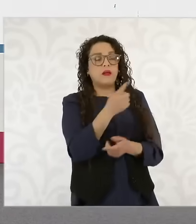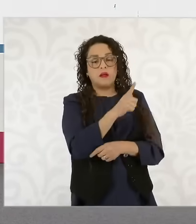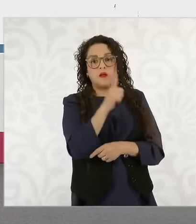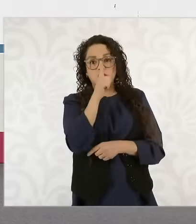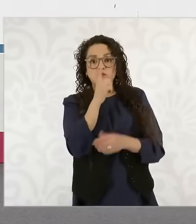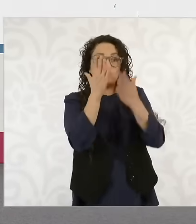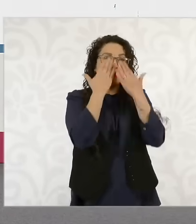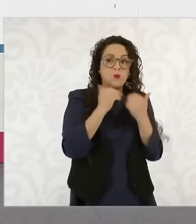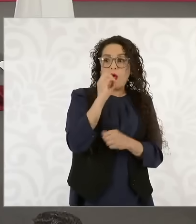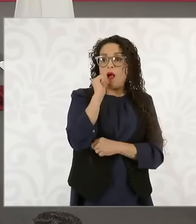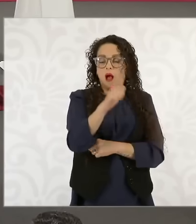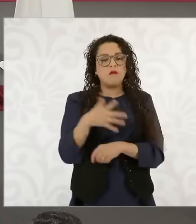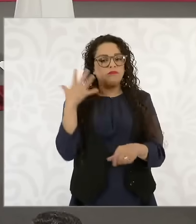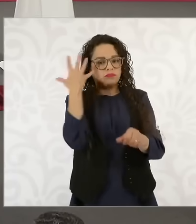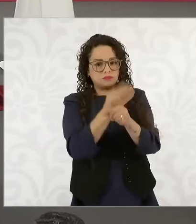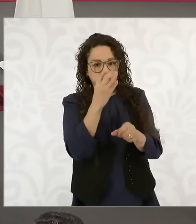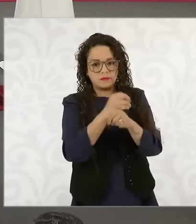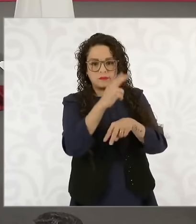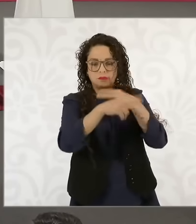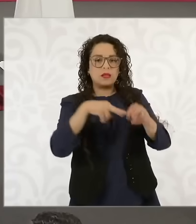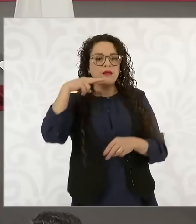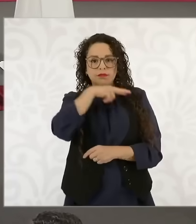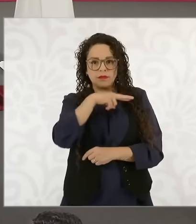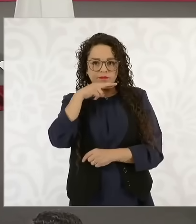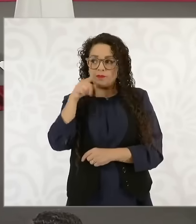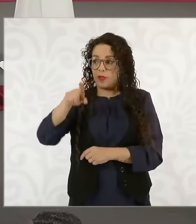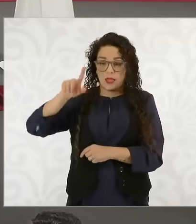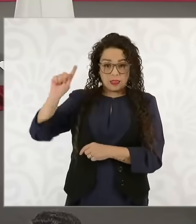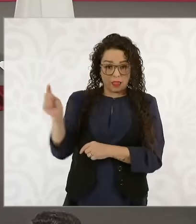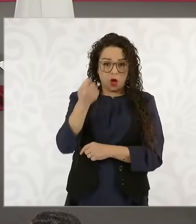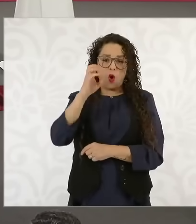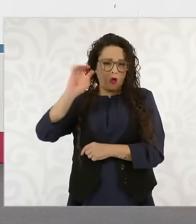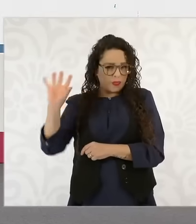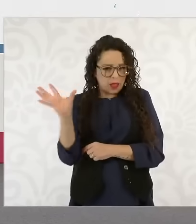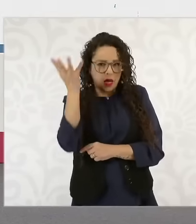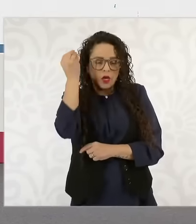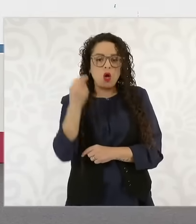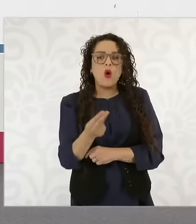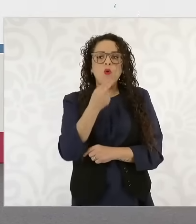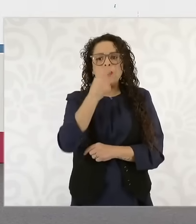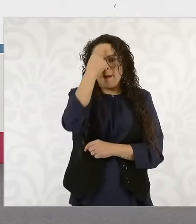red de transmisión. Y esta tecnología, además, estamos utilizándola para poder minimizar pérdidas